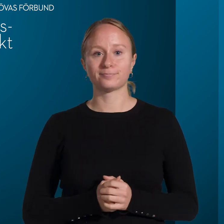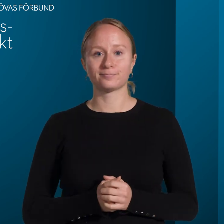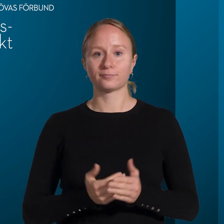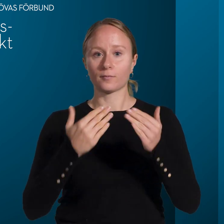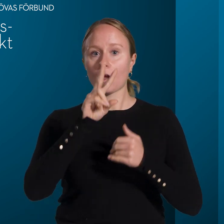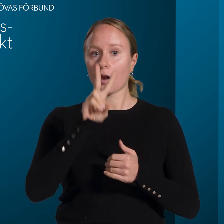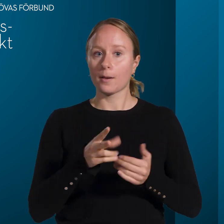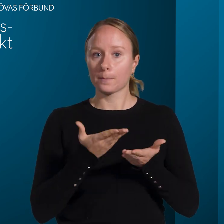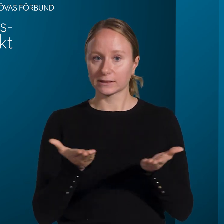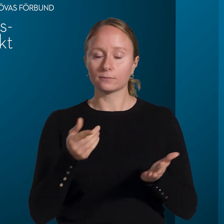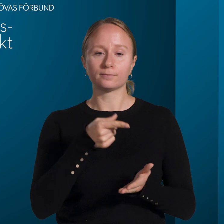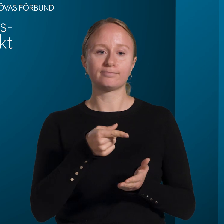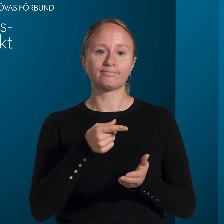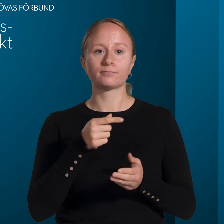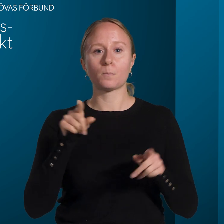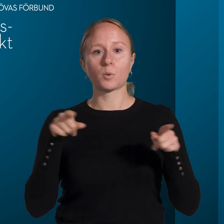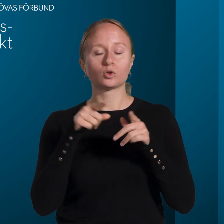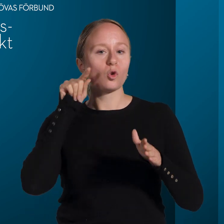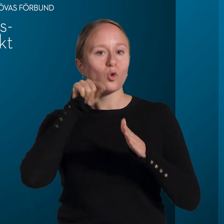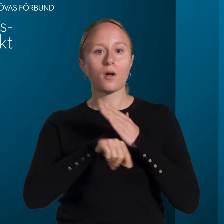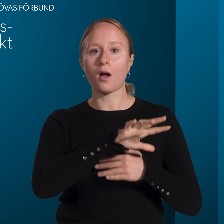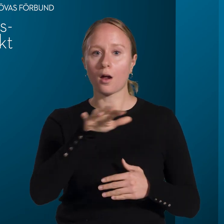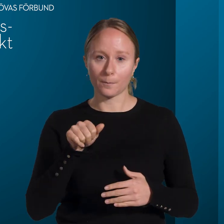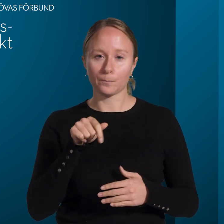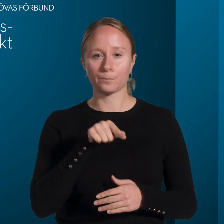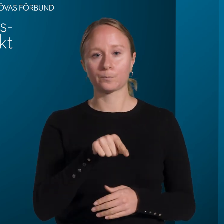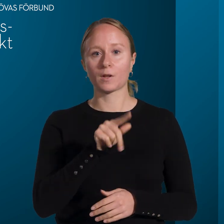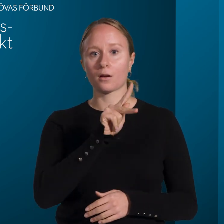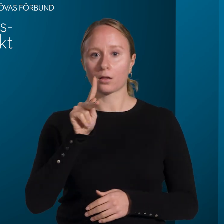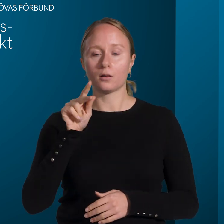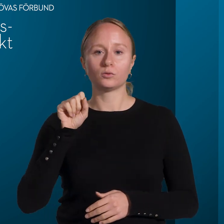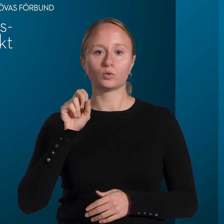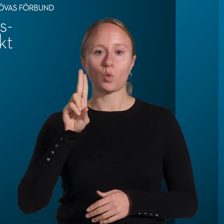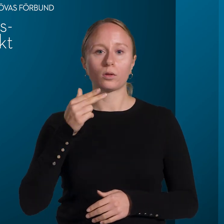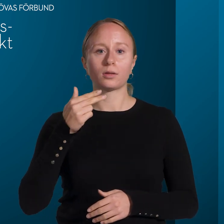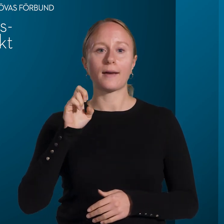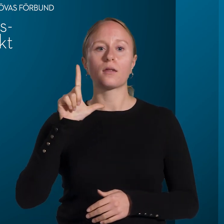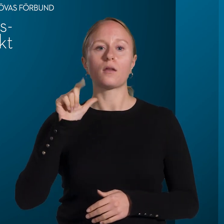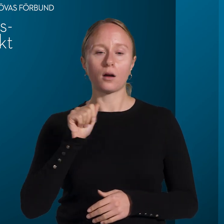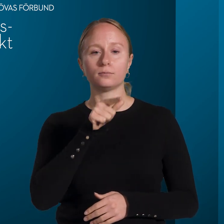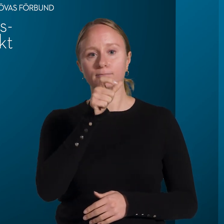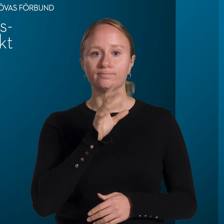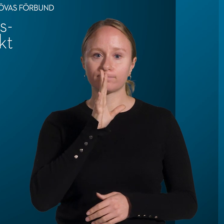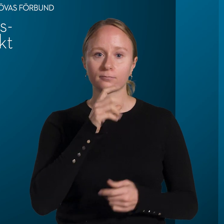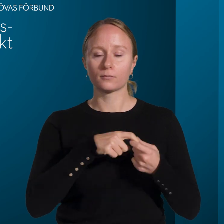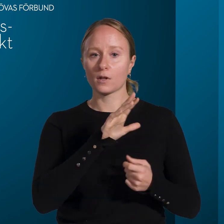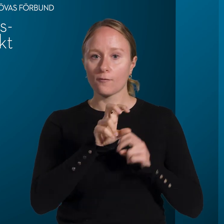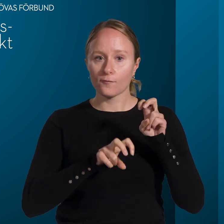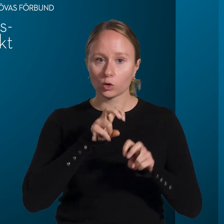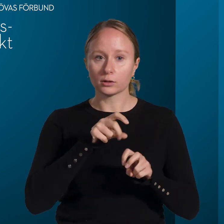I inspelningen av presentationen Musiken tillhör alla, - berättar Katja Sutela om sin egen forskning, -